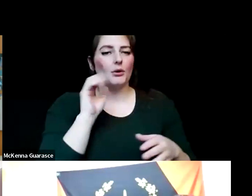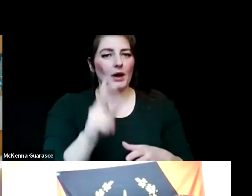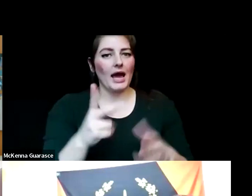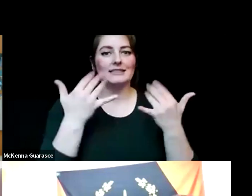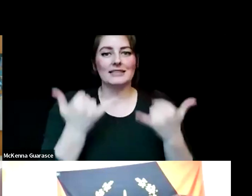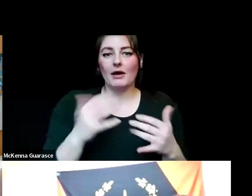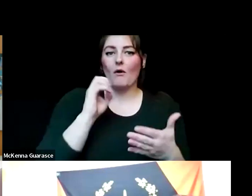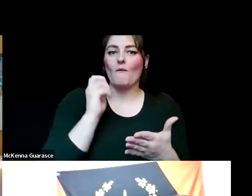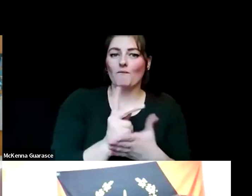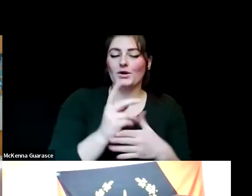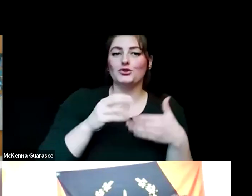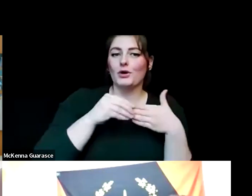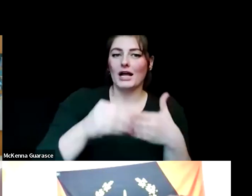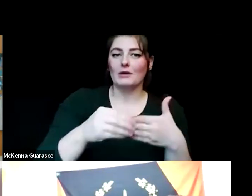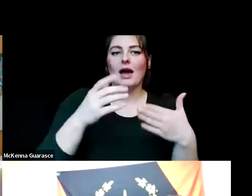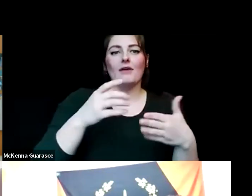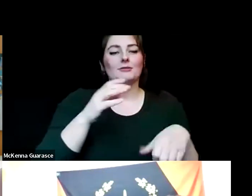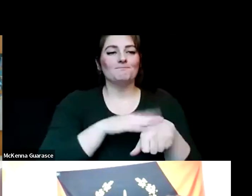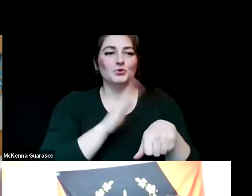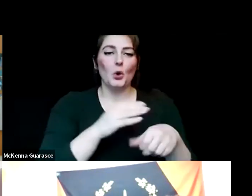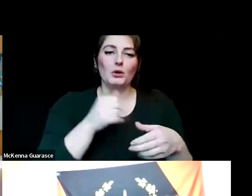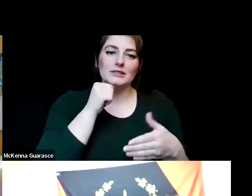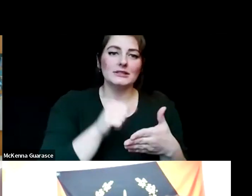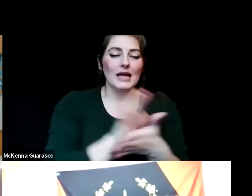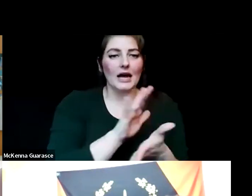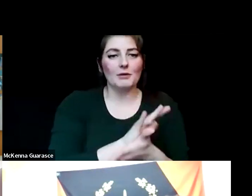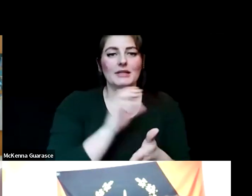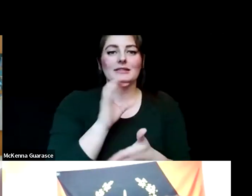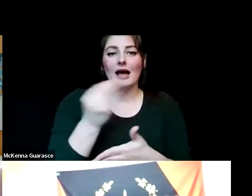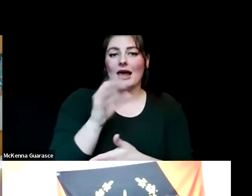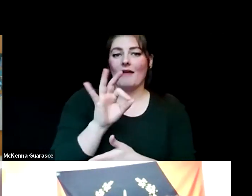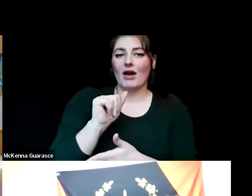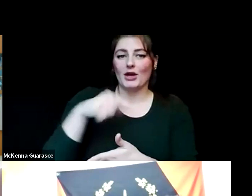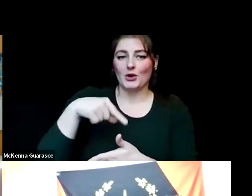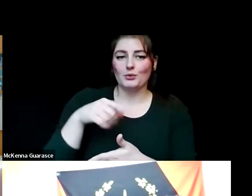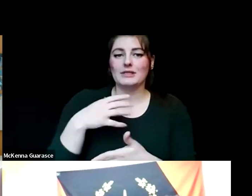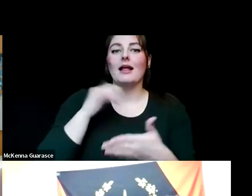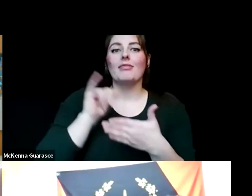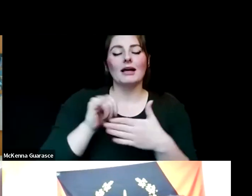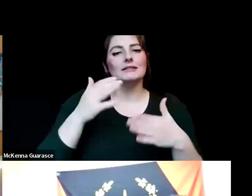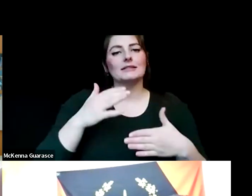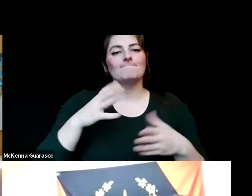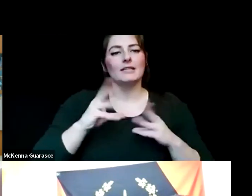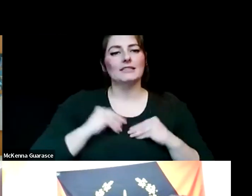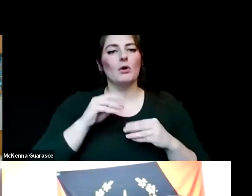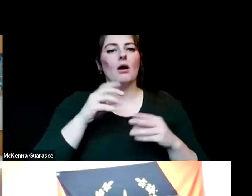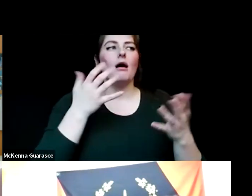tenemos documentos de aviso, tenemos respuestas a preguntas frecuentes que dicen que esto es aceptable y así es como se hace bien.